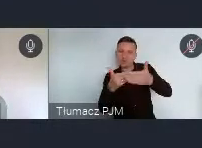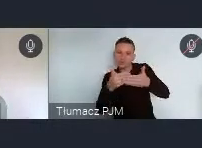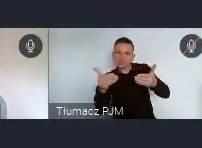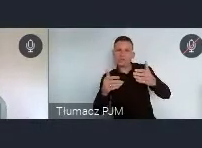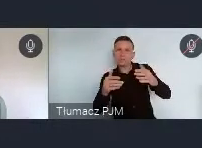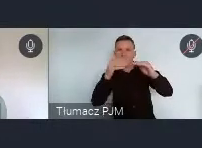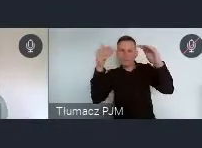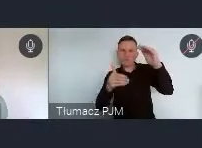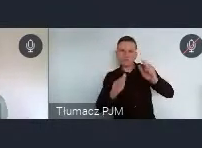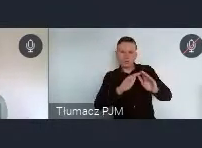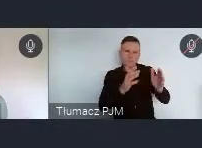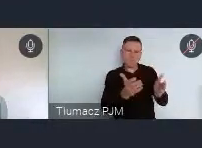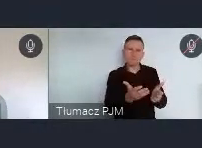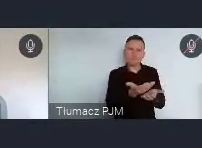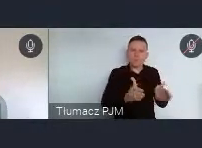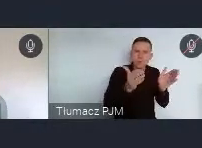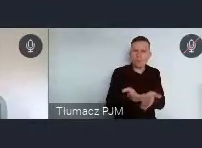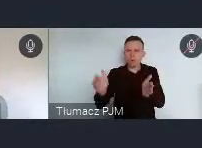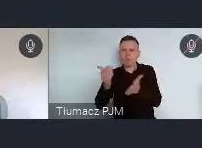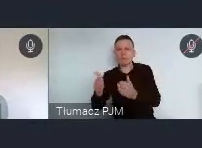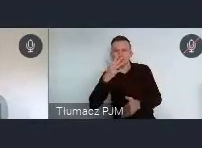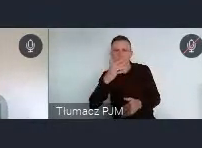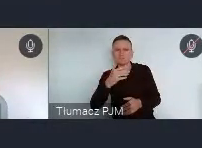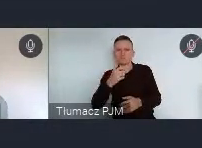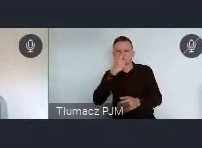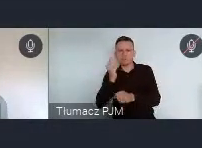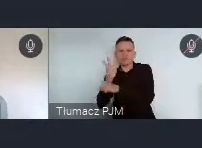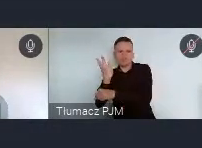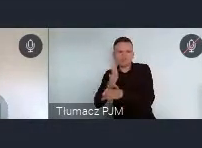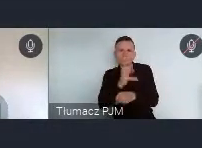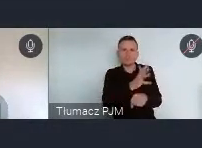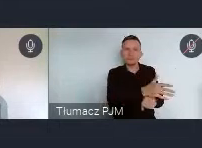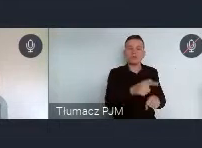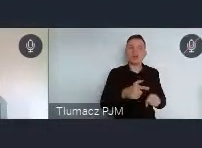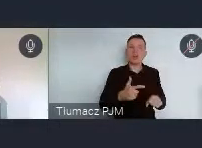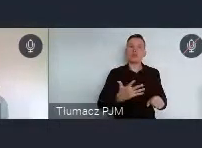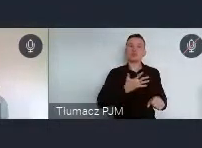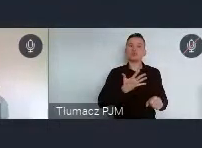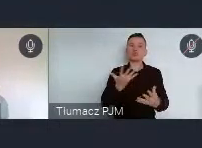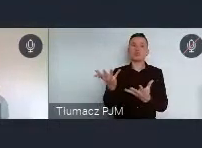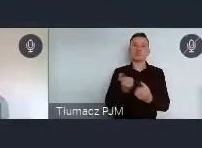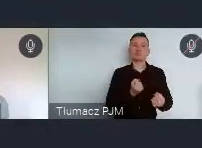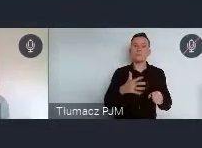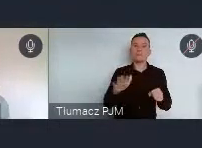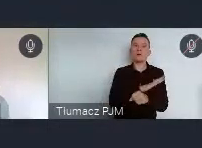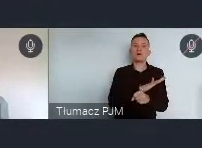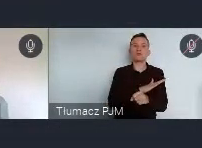które posiadają czujniki zapełnienia, pozwalające optymalizować proces zbiórki.